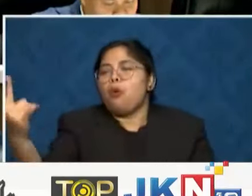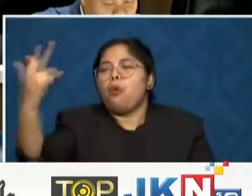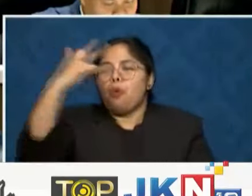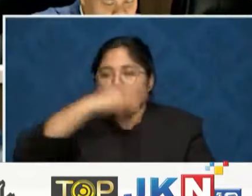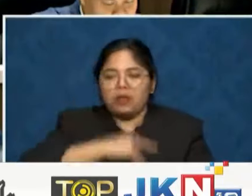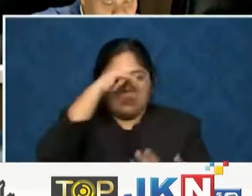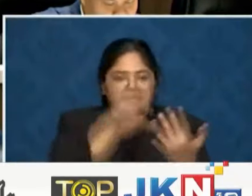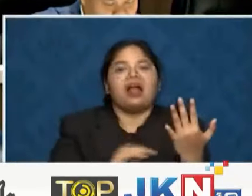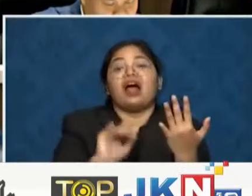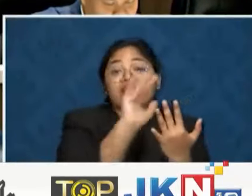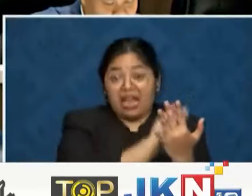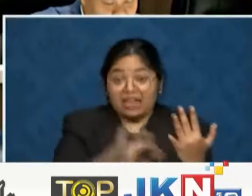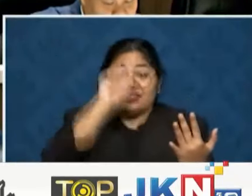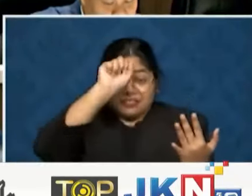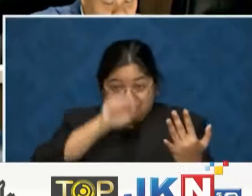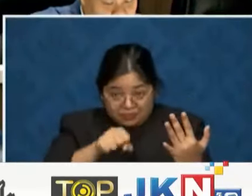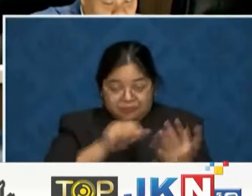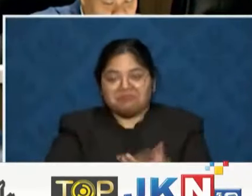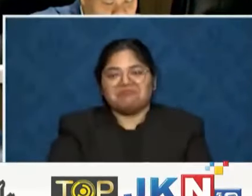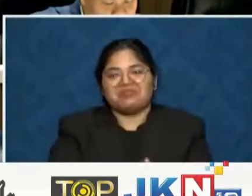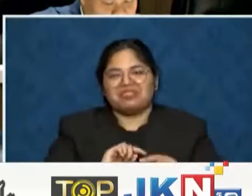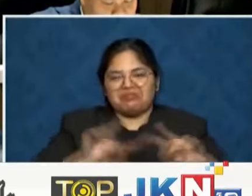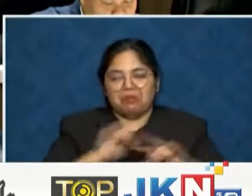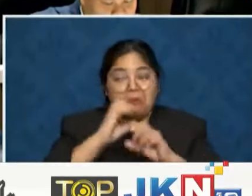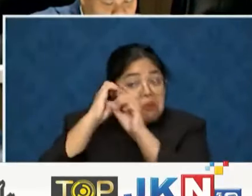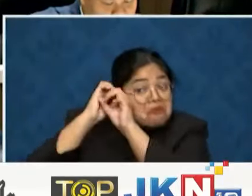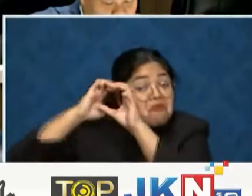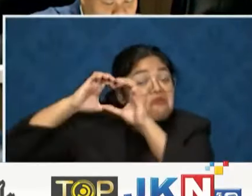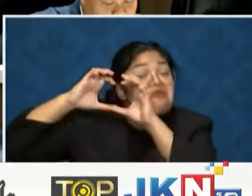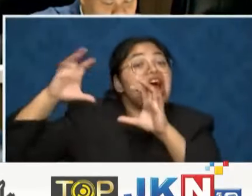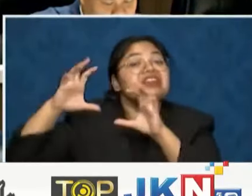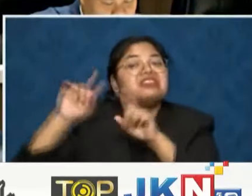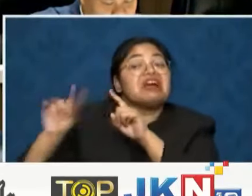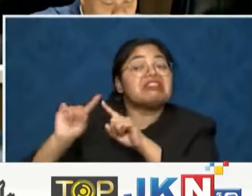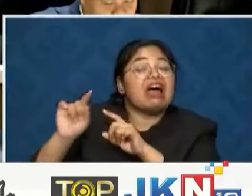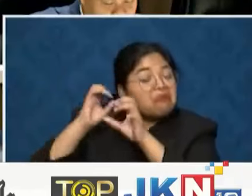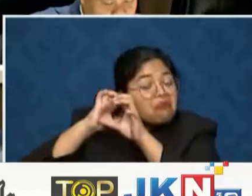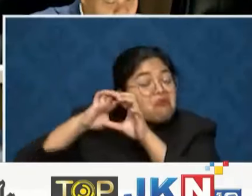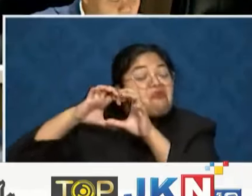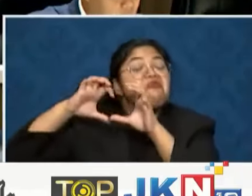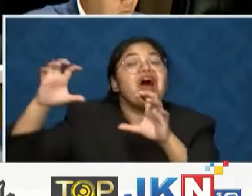คุณครับคุณใช้งบประมาณไปแล้วตั้งแต่เดือน ตุลาคม 2566 จนถึงวันเนี้ย 6 เดือนเต็ม